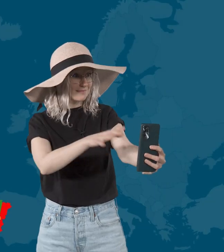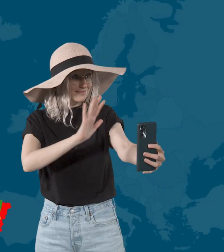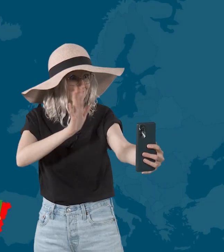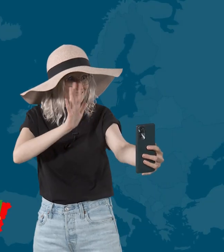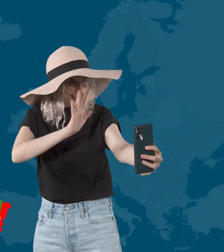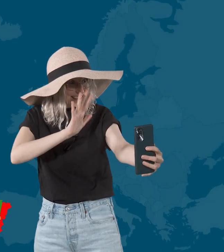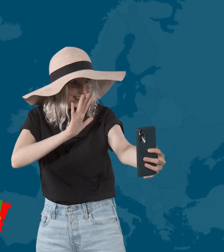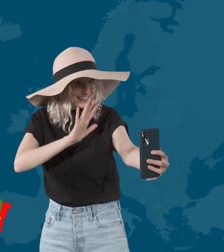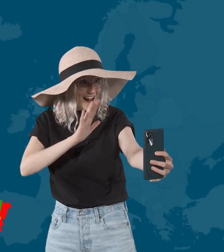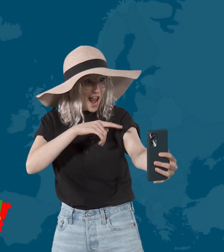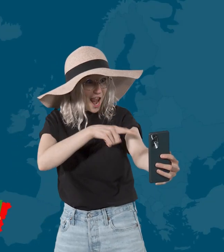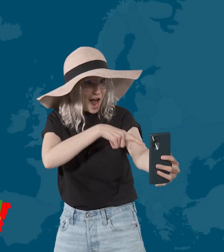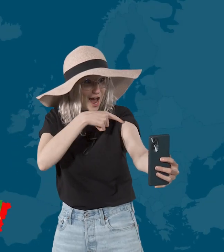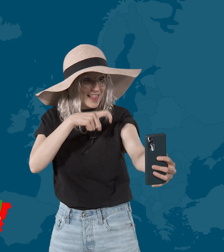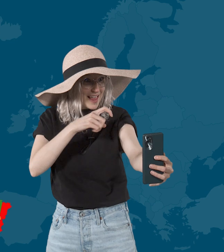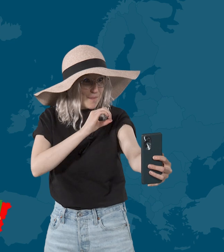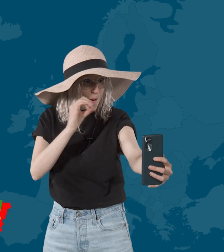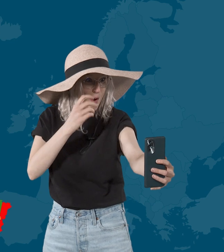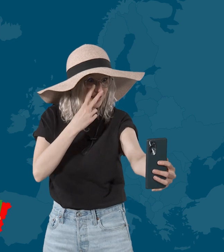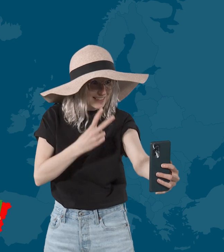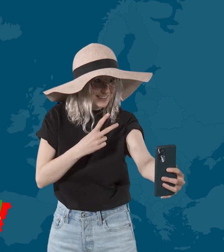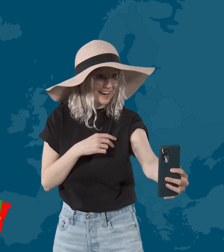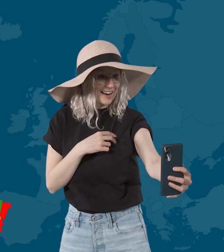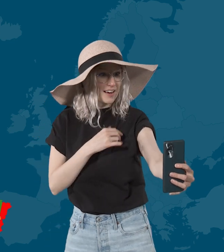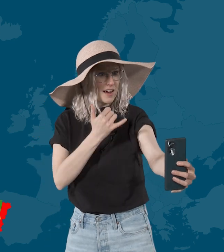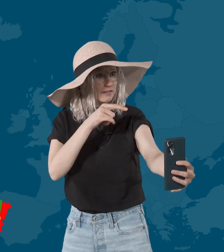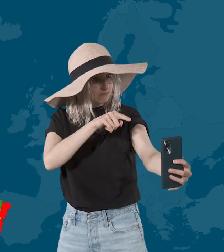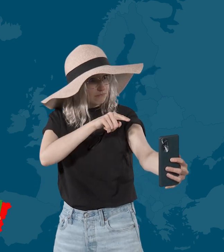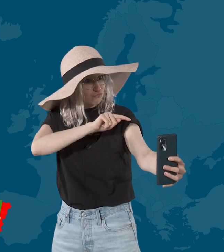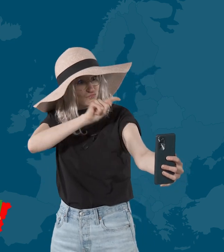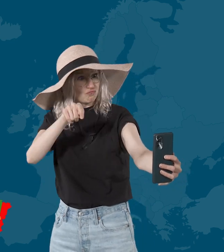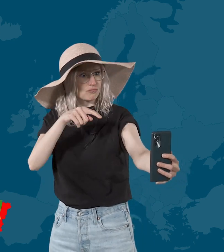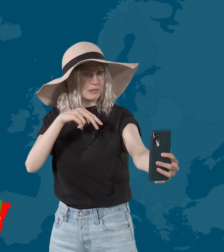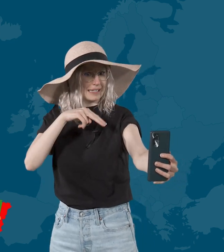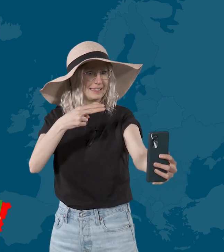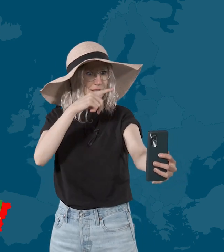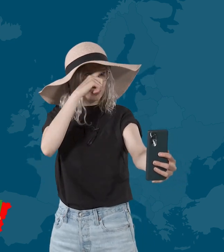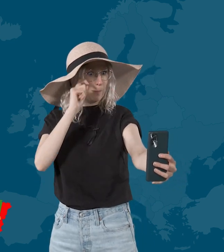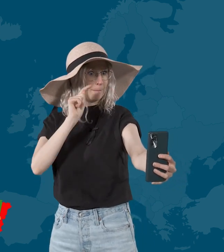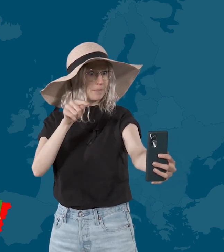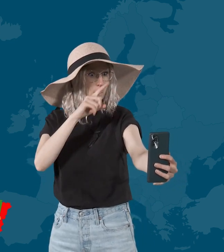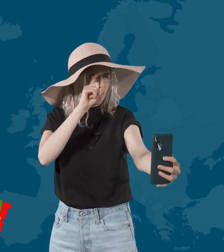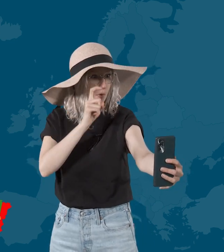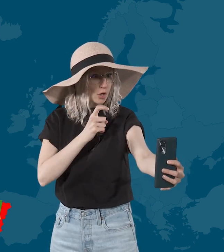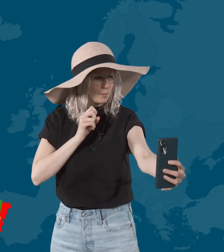Hi there! Long time no see! Are you going to Portugal next summer?